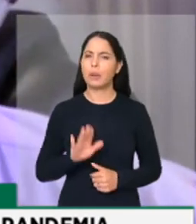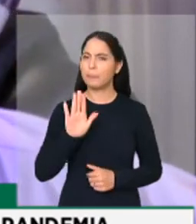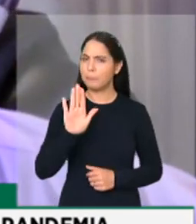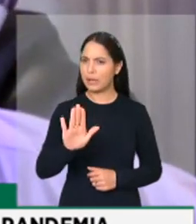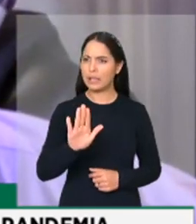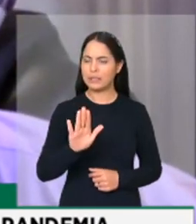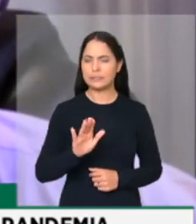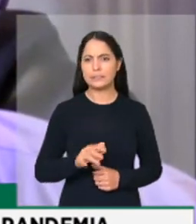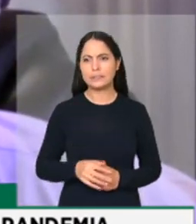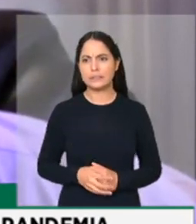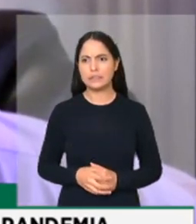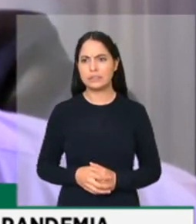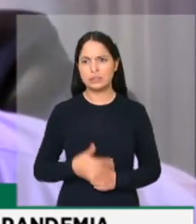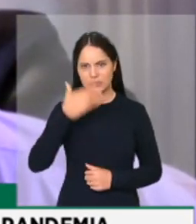VOU COLABORAR COM O TEMPO AÍ